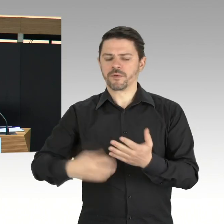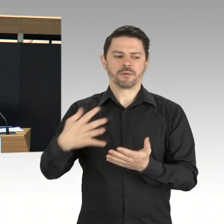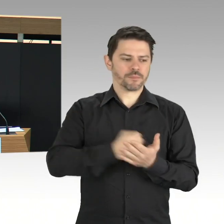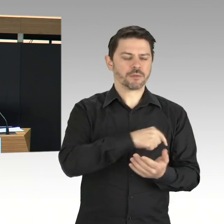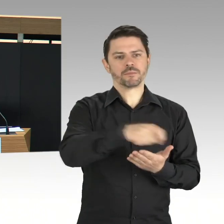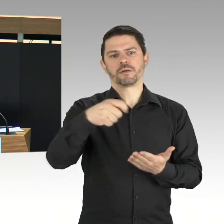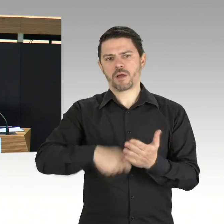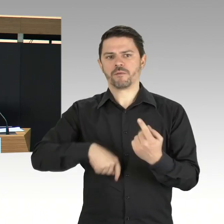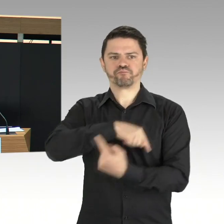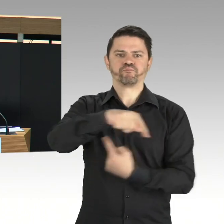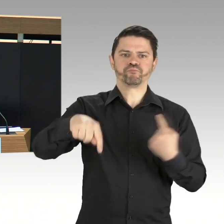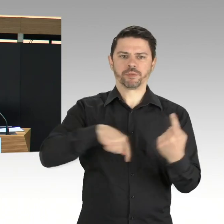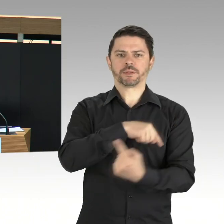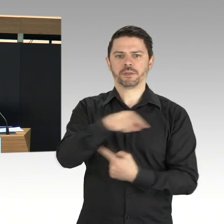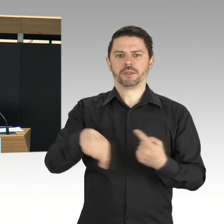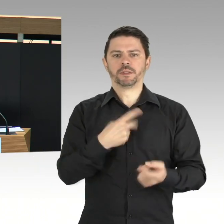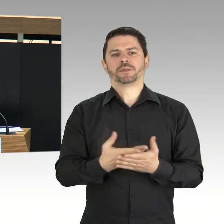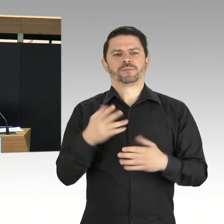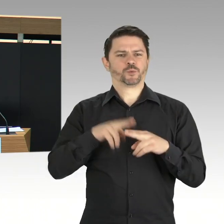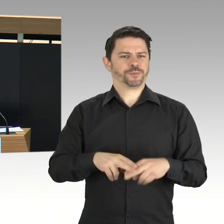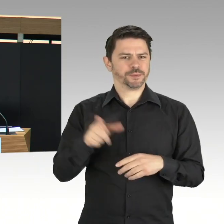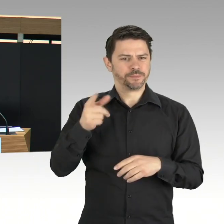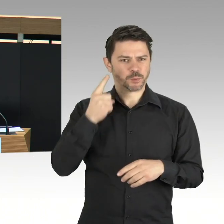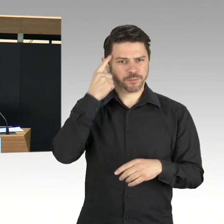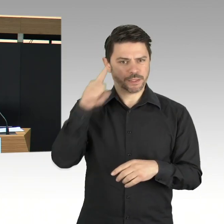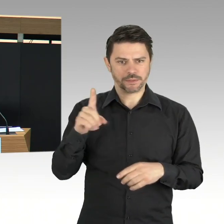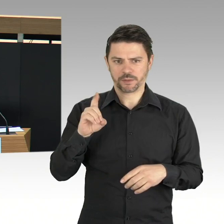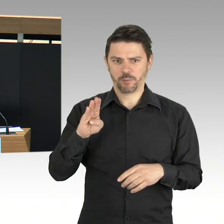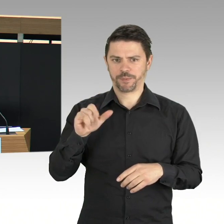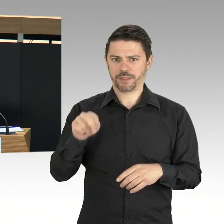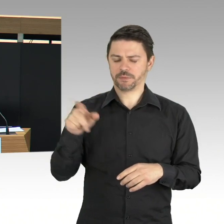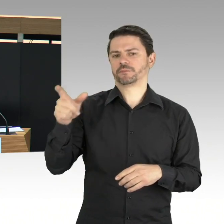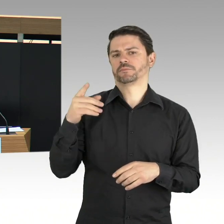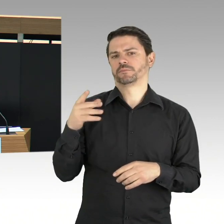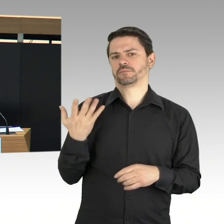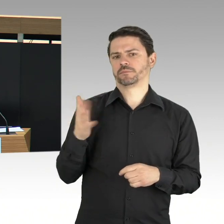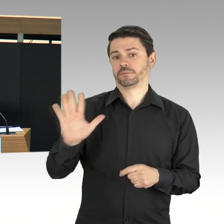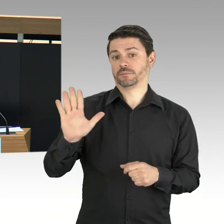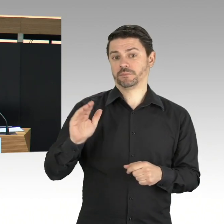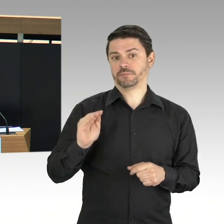endlich wieder auf Augenhöhe mit den Vermietern zu gelangen und nicht alles, nicht als Vasallen jede Schikane,